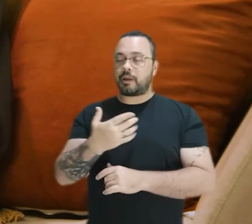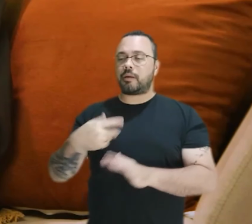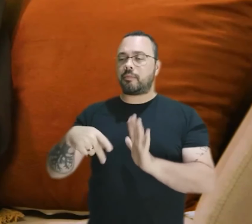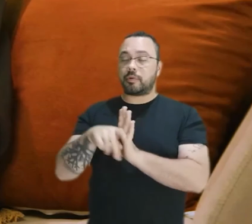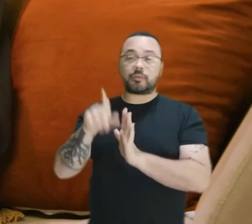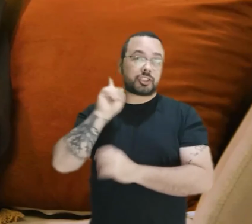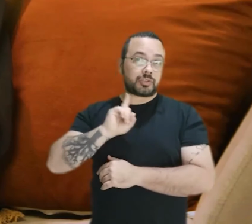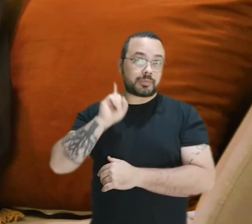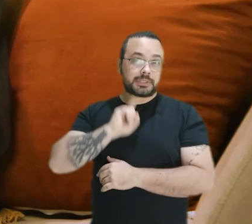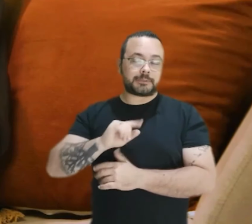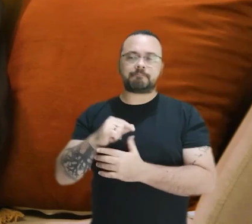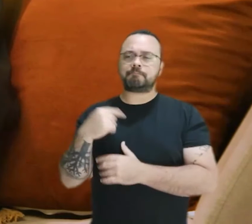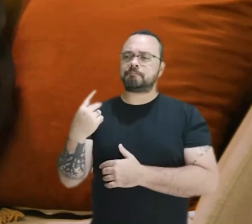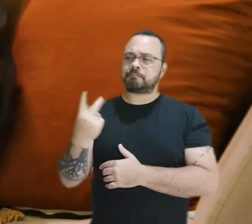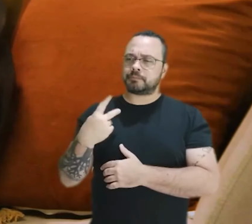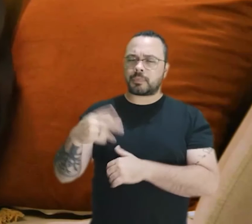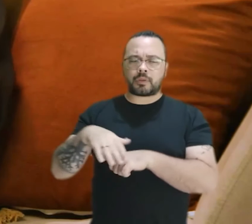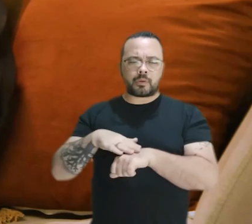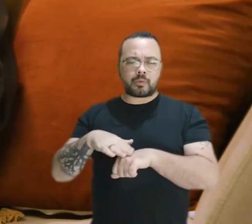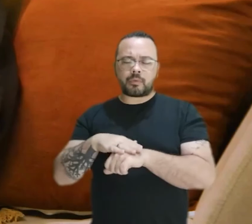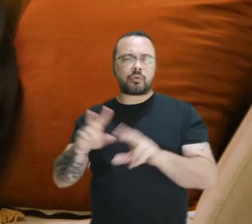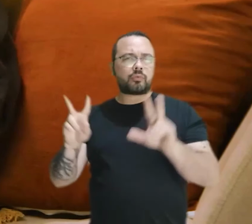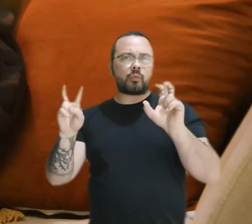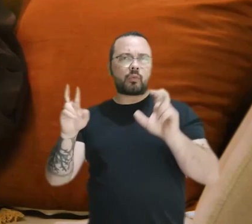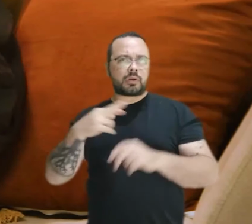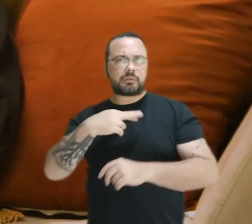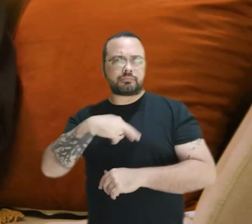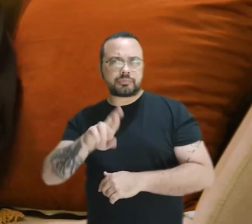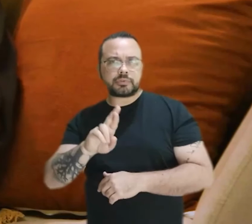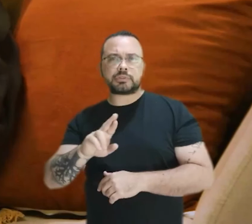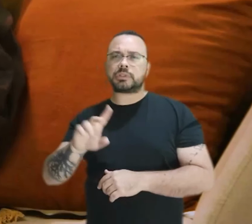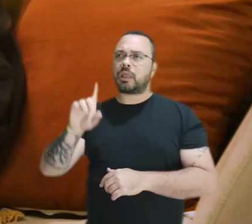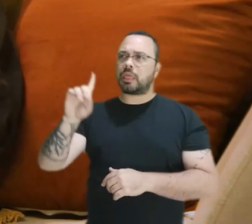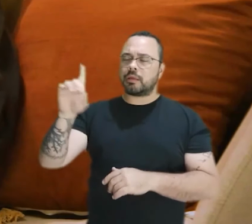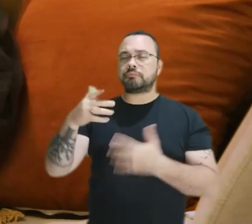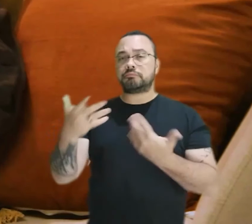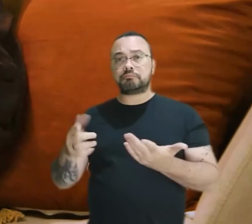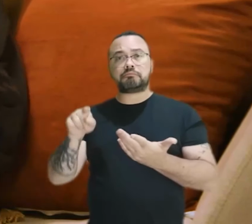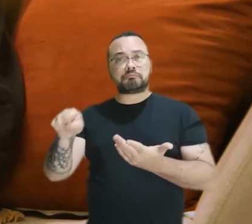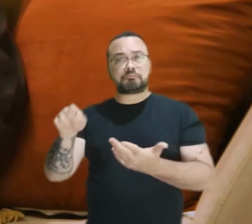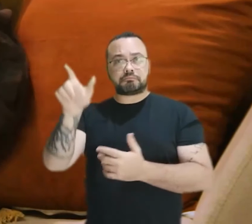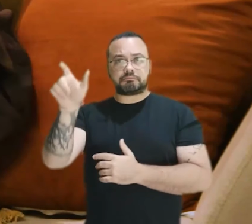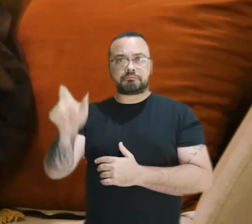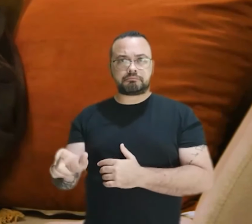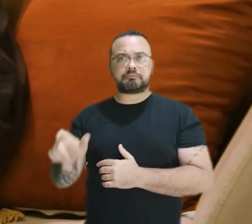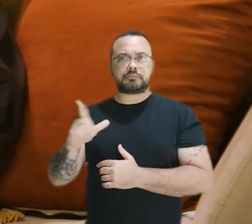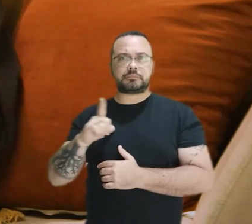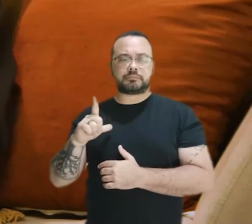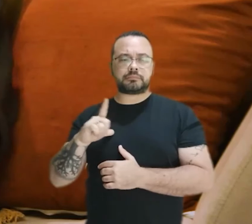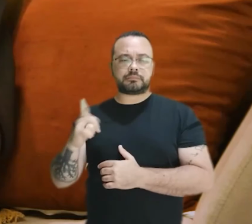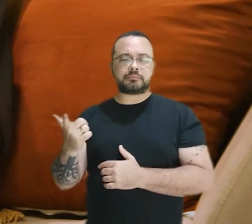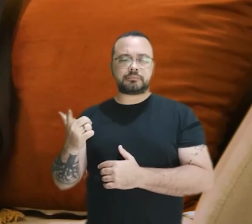A gente tava falando sobre religião... é, religiosidade, Deus, e ela é uma pessoa que tem uma, enfim,